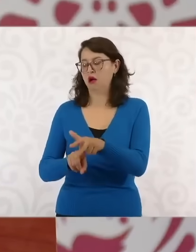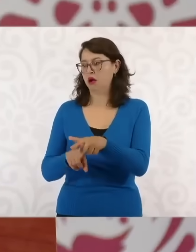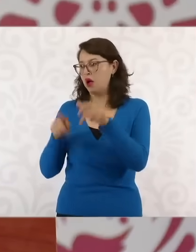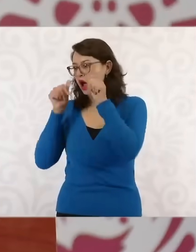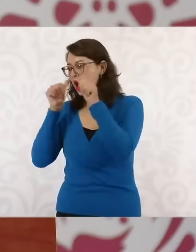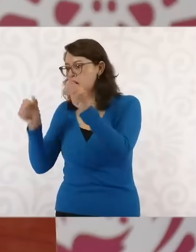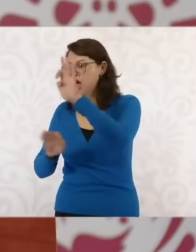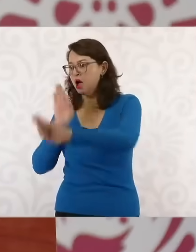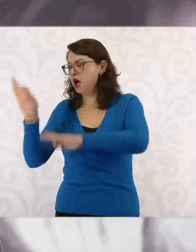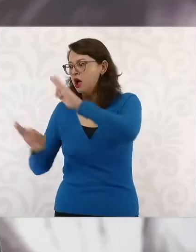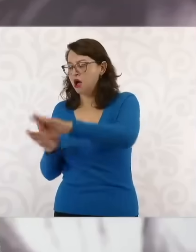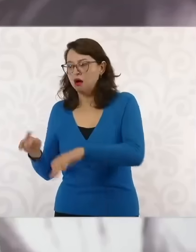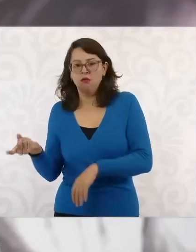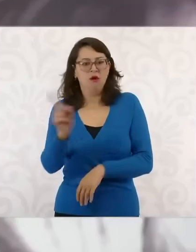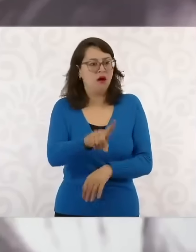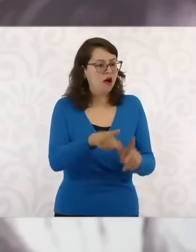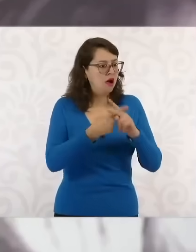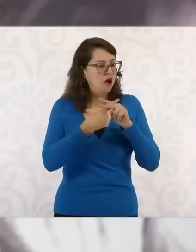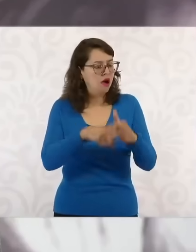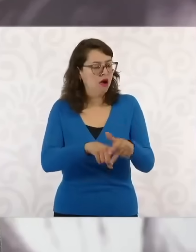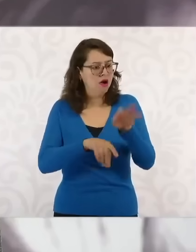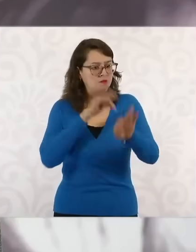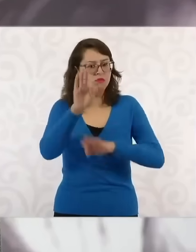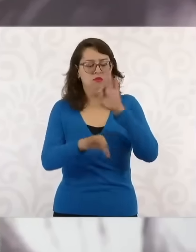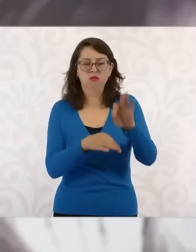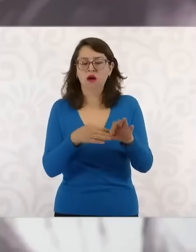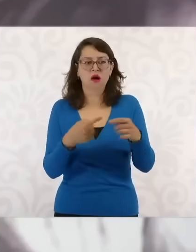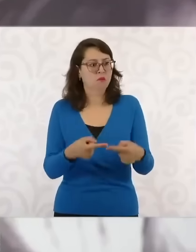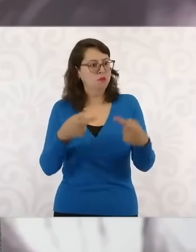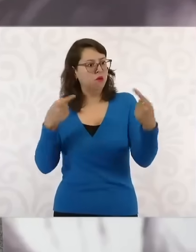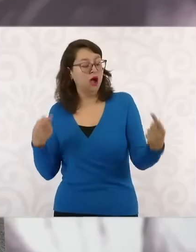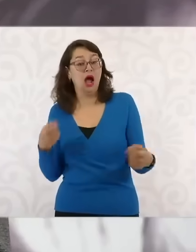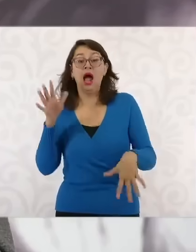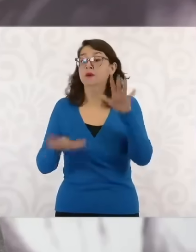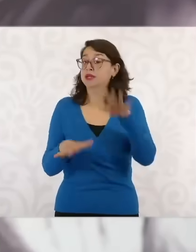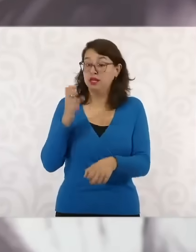cáncer, no todos son igual. Hay quien llega en fase muy temprana, hay quien llega en una